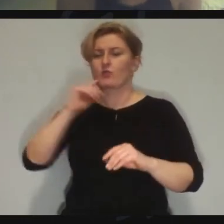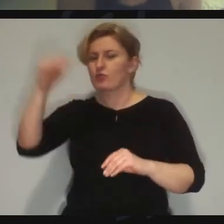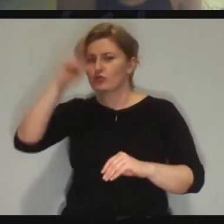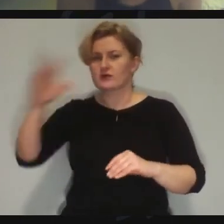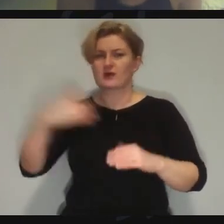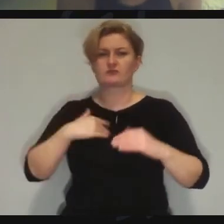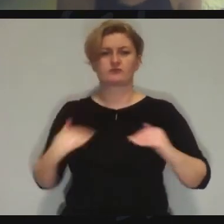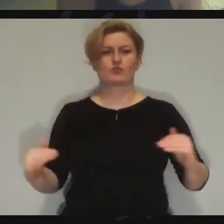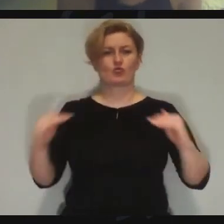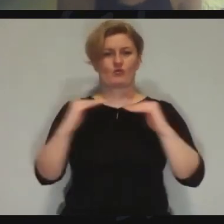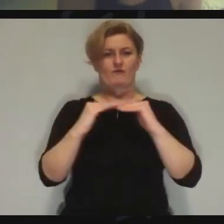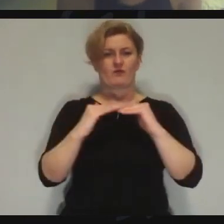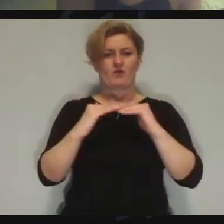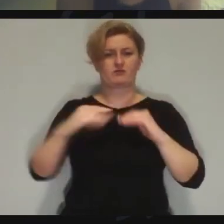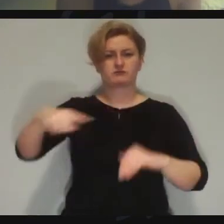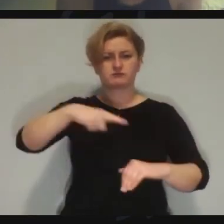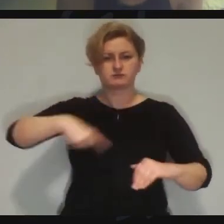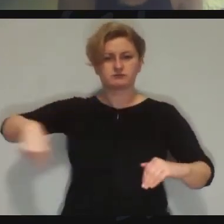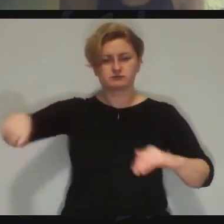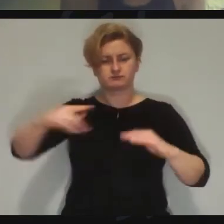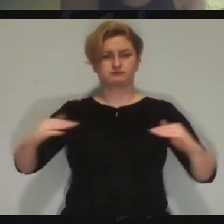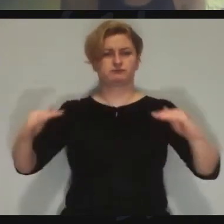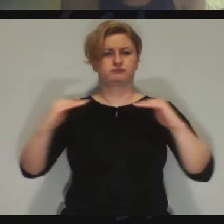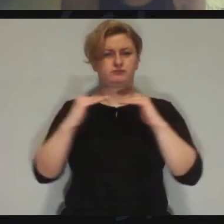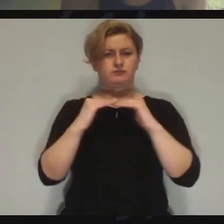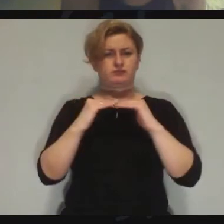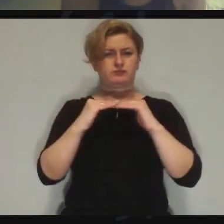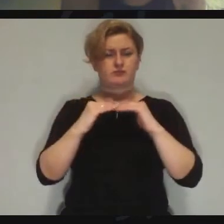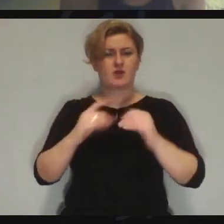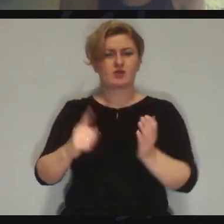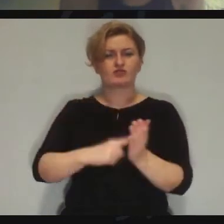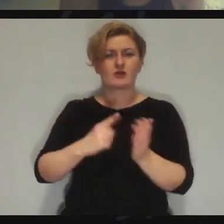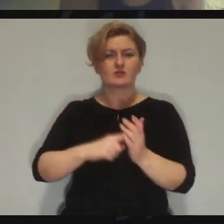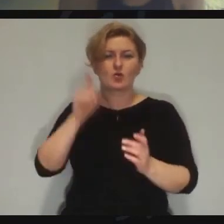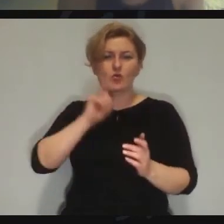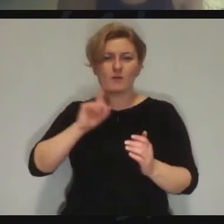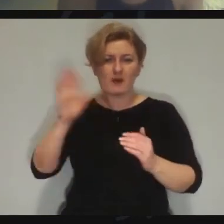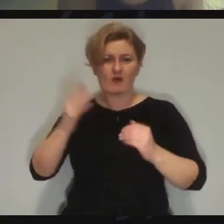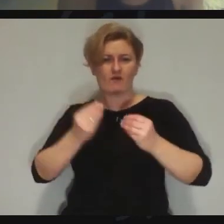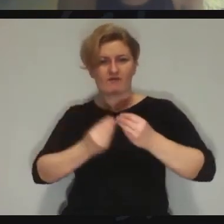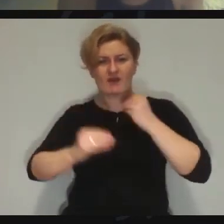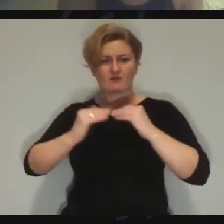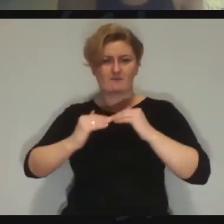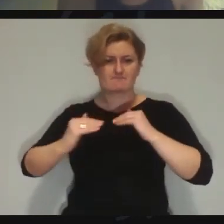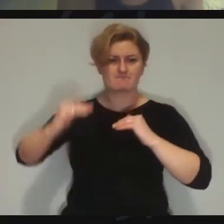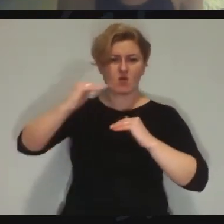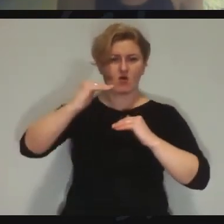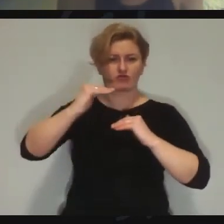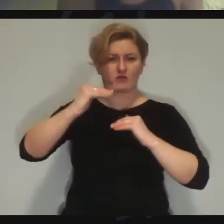To się miesza i zanika. Często chłopcy mają wyższy poziom od mojego, ja uczę się od nich.